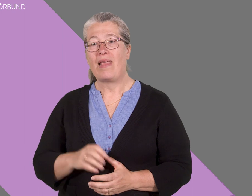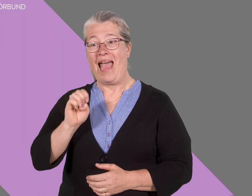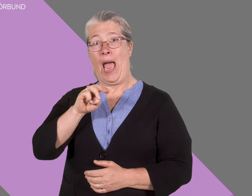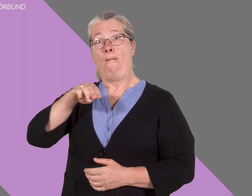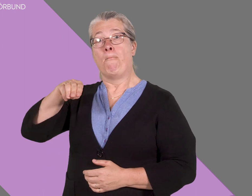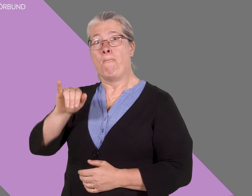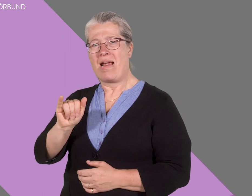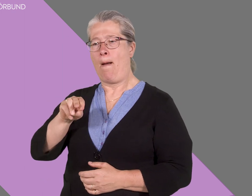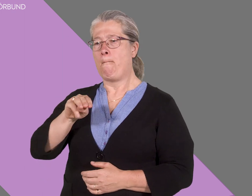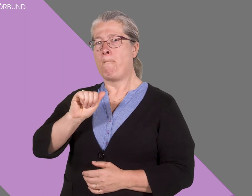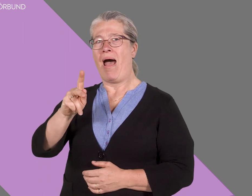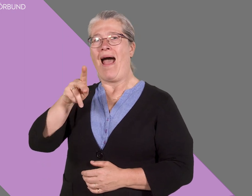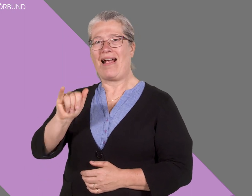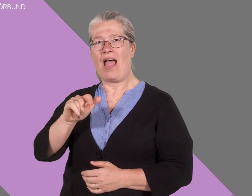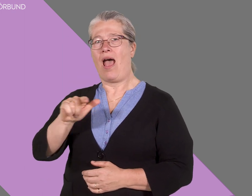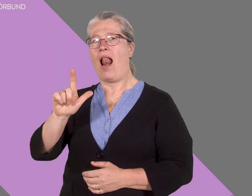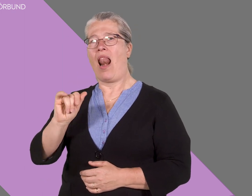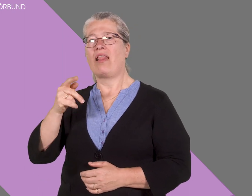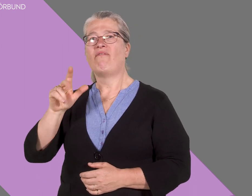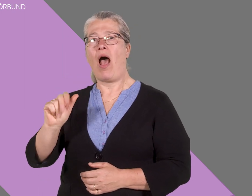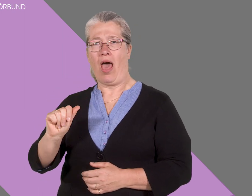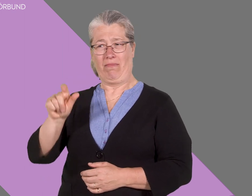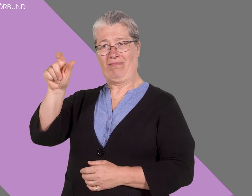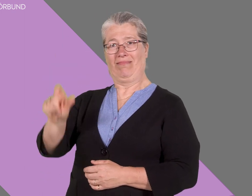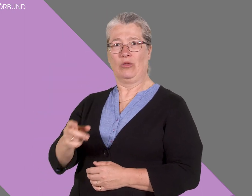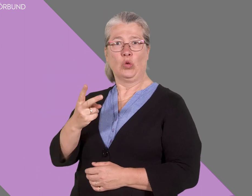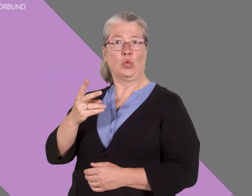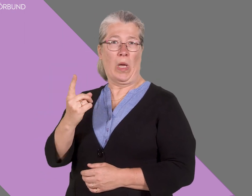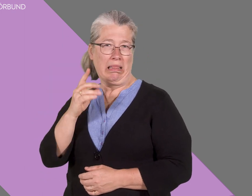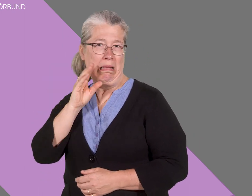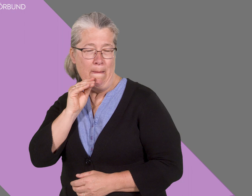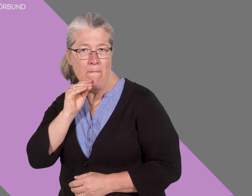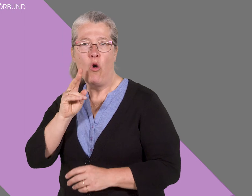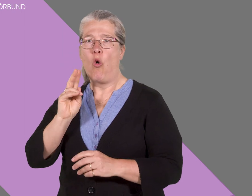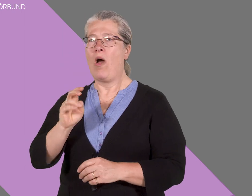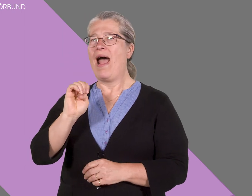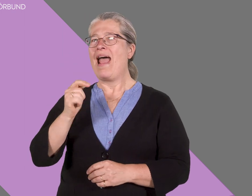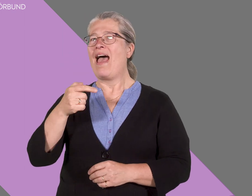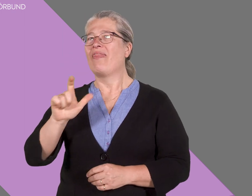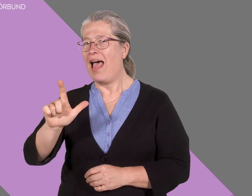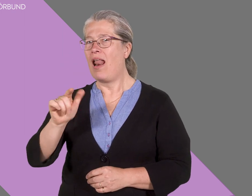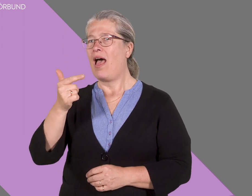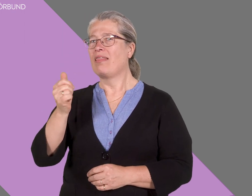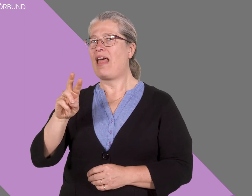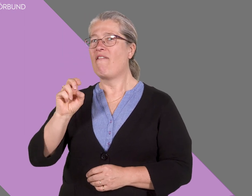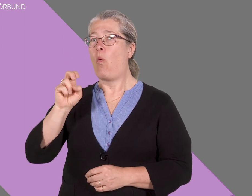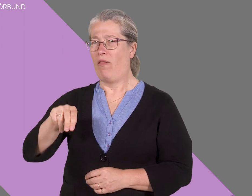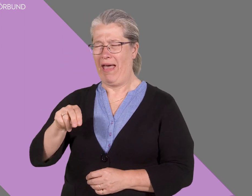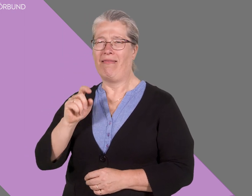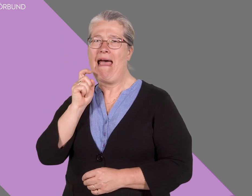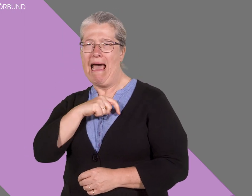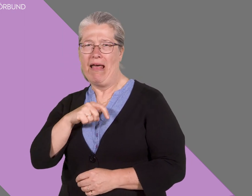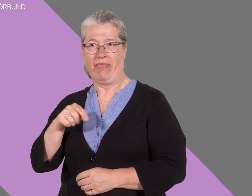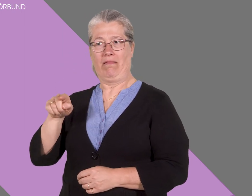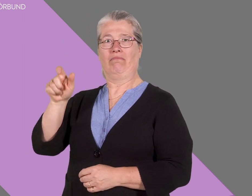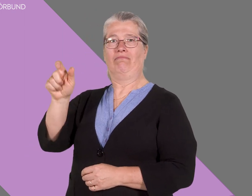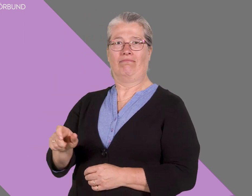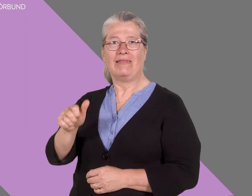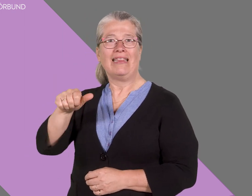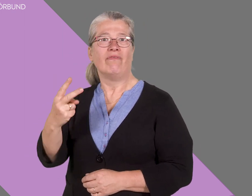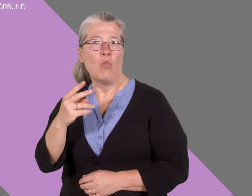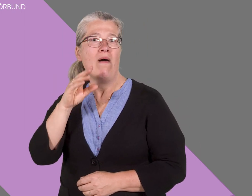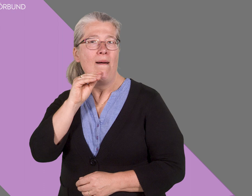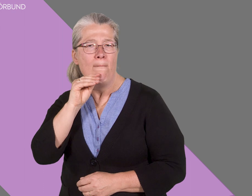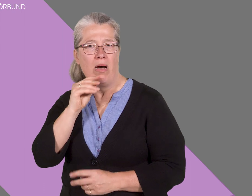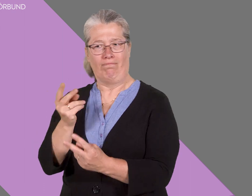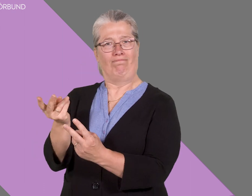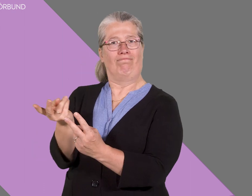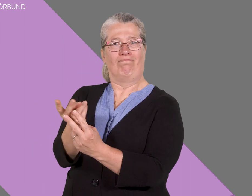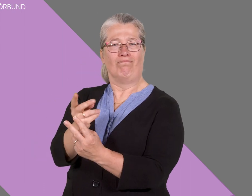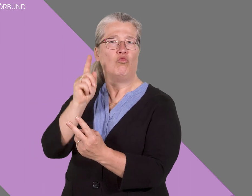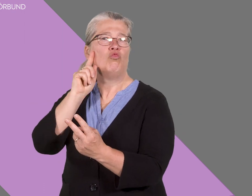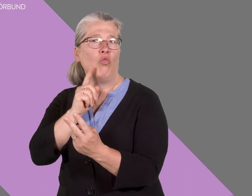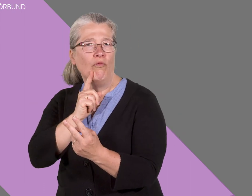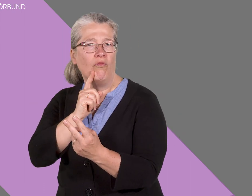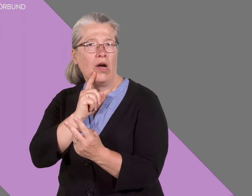21-åriga Emmi Mäki-Latvala och 92-åriga Etel Tarvonen har utom dövheten -